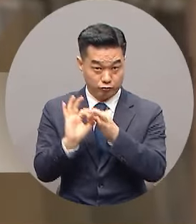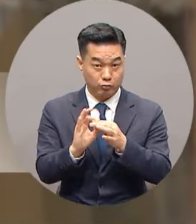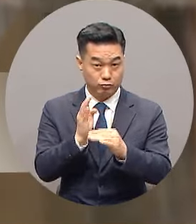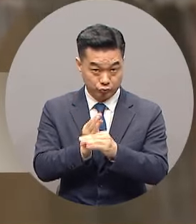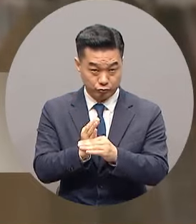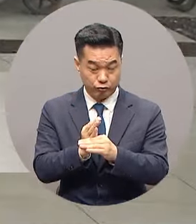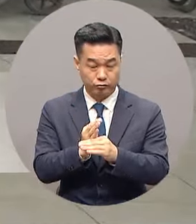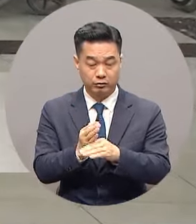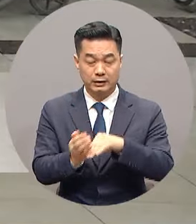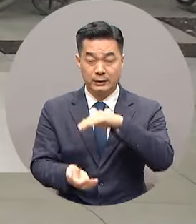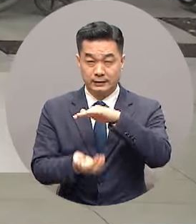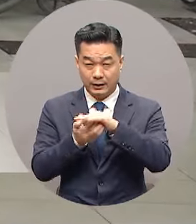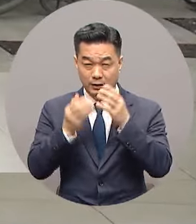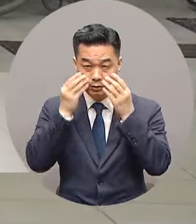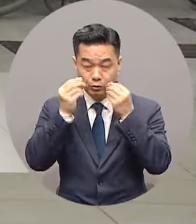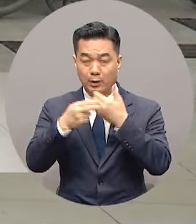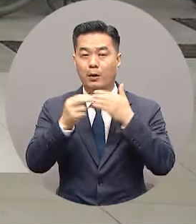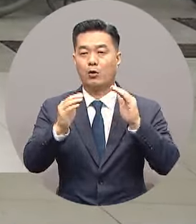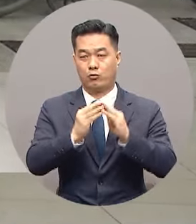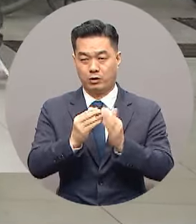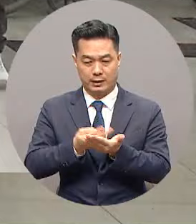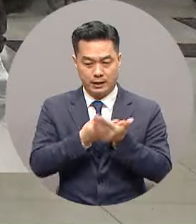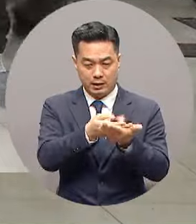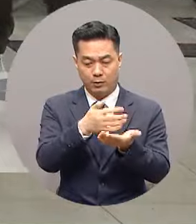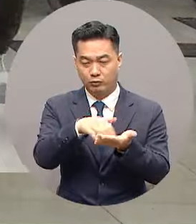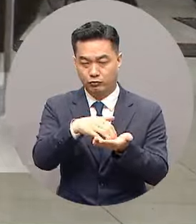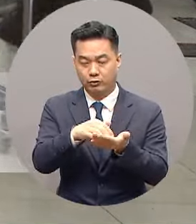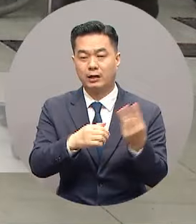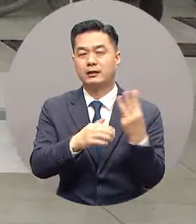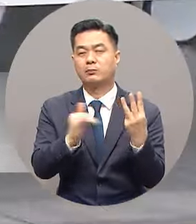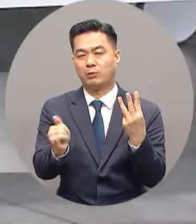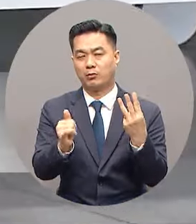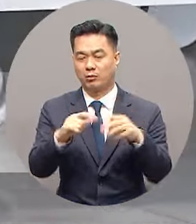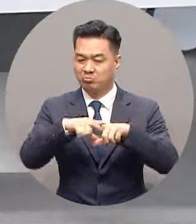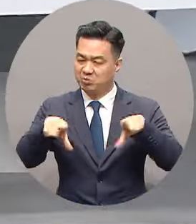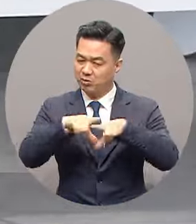운영되고 있으며 상급종합병원 중환자실 입원 환자도 3000여 명으로 평상시와